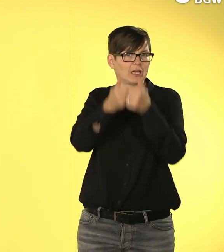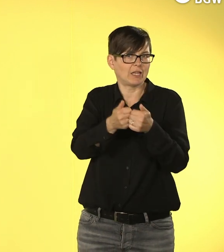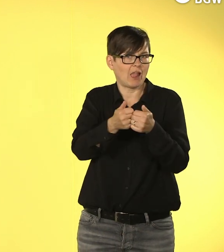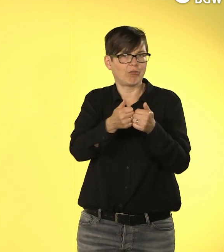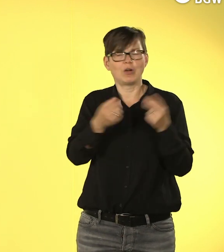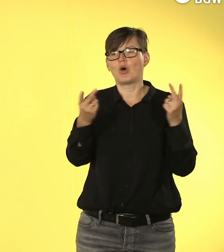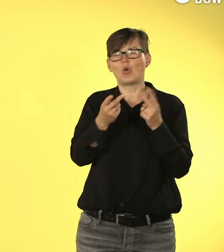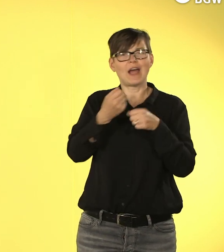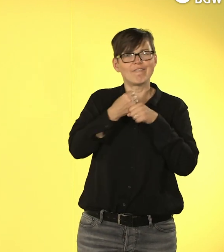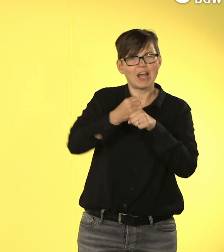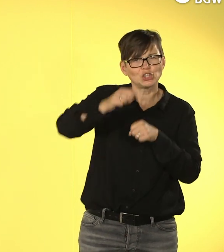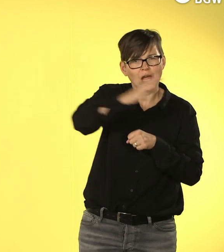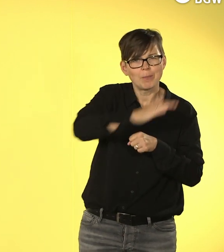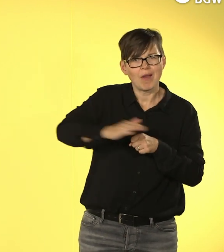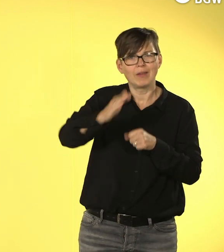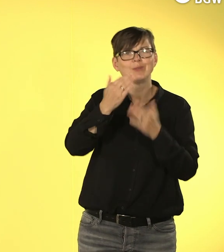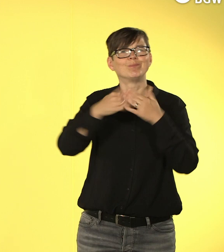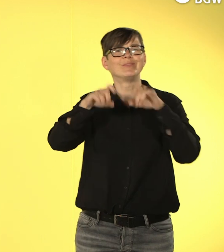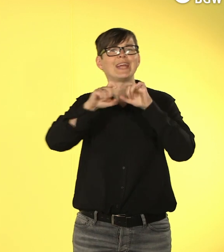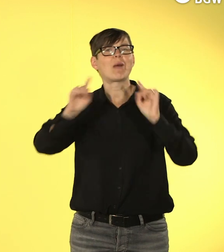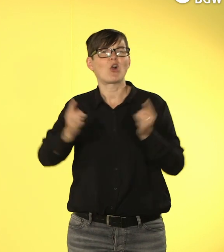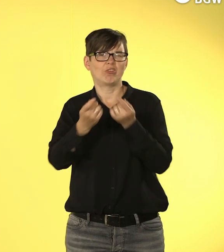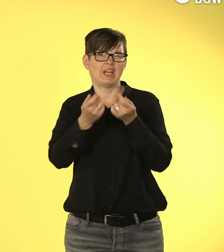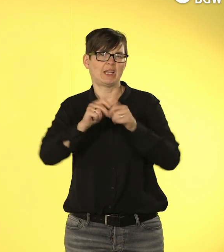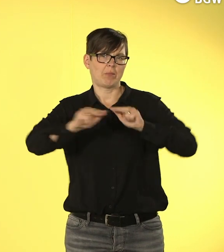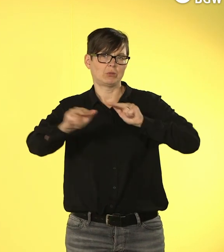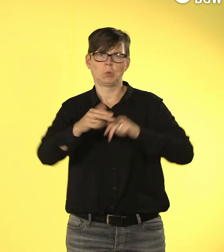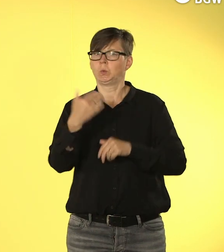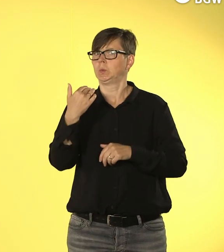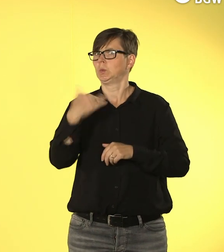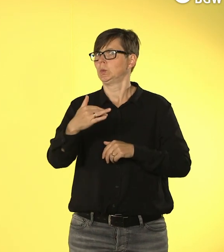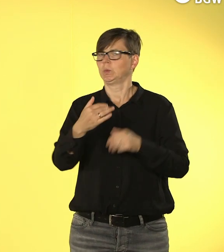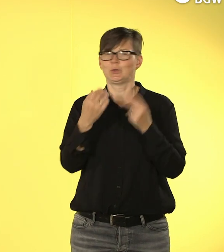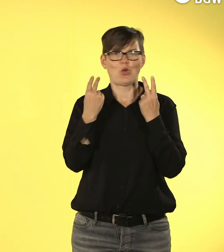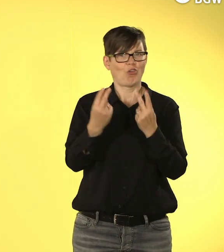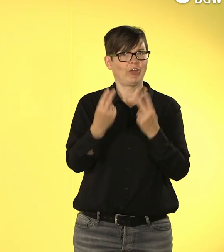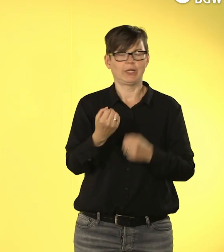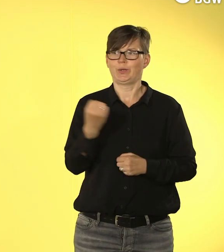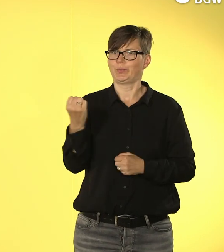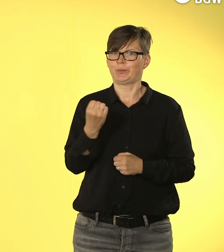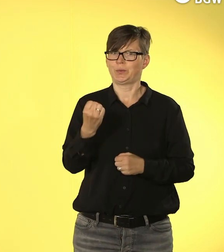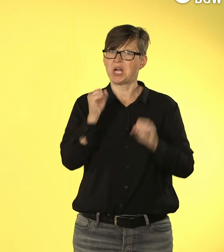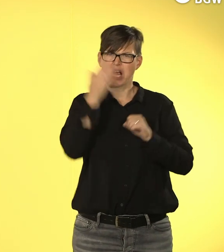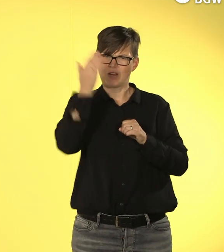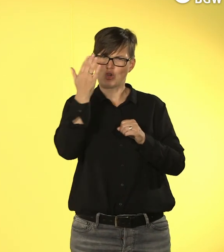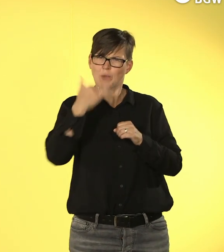ist Konfliktmanagement sogar noch ein stärkeres Thema, als in der freien Wirtschaft.